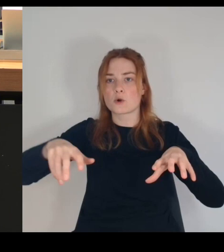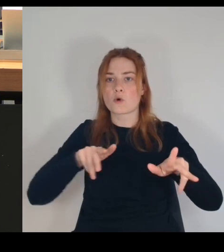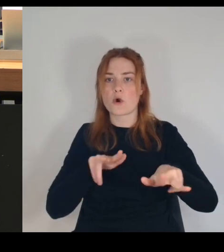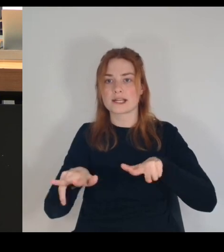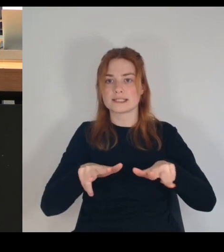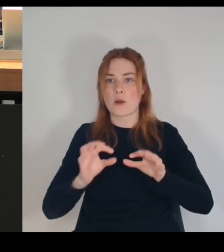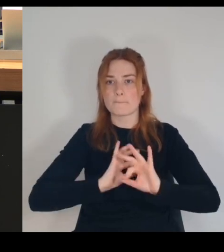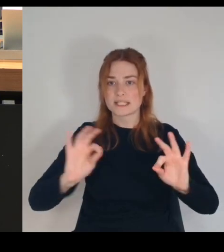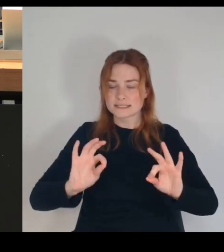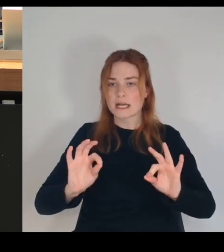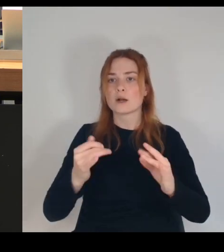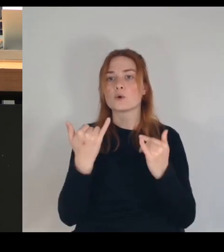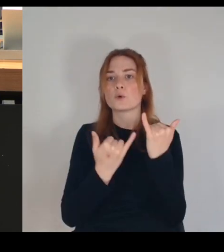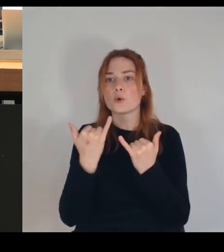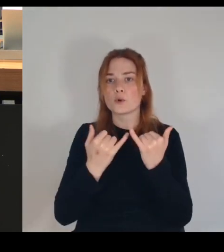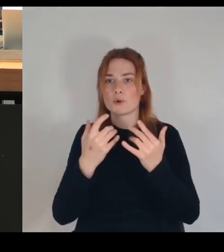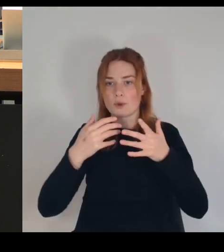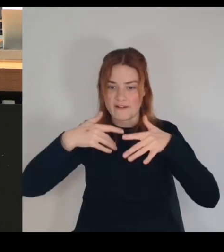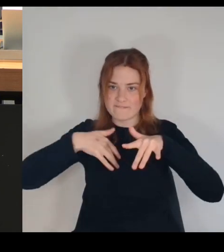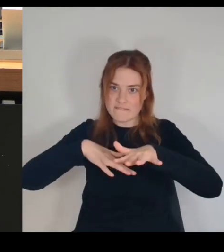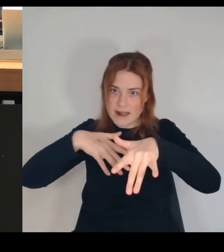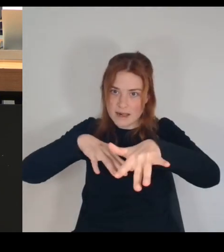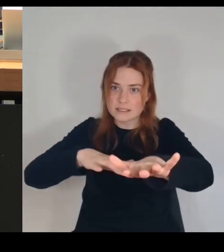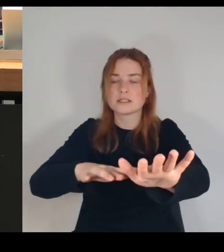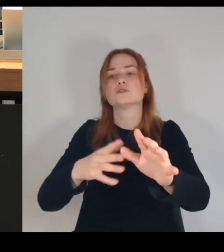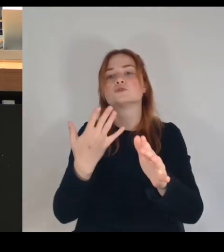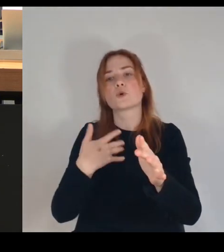das, glaube ich, sollte unser aller Anliegen sein. Danke schön.